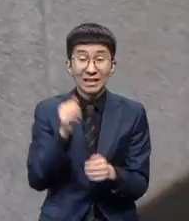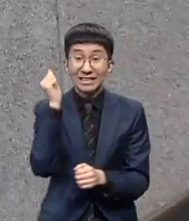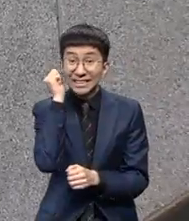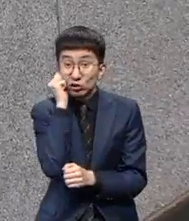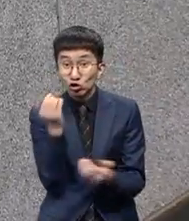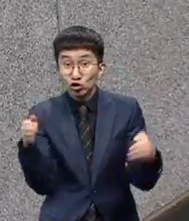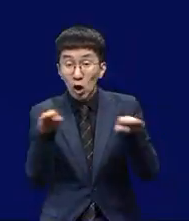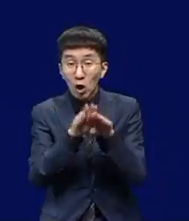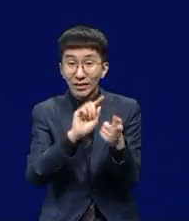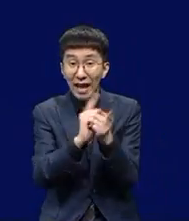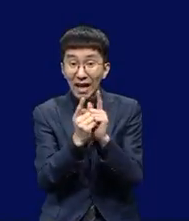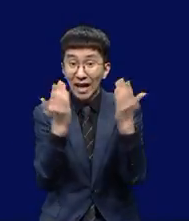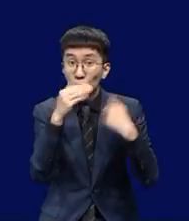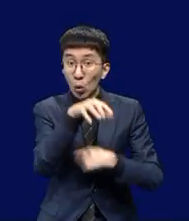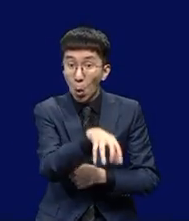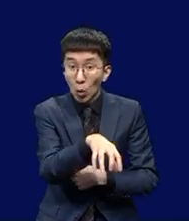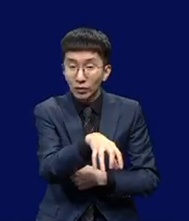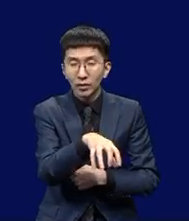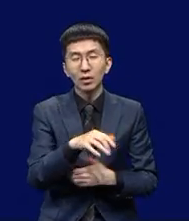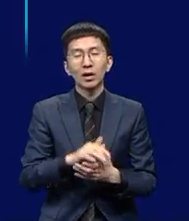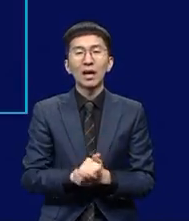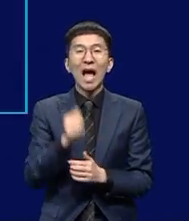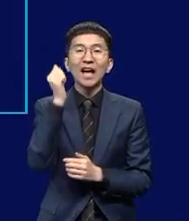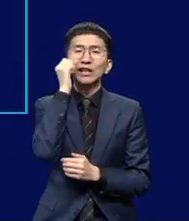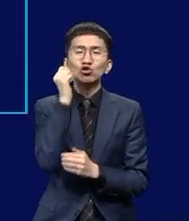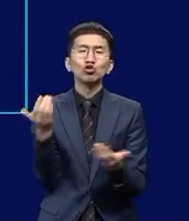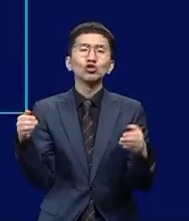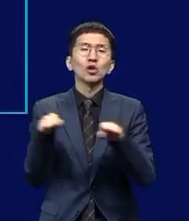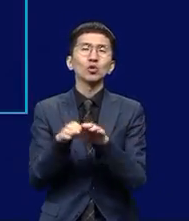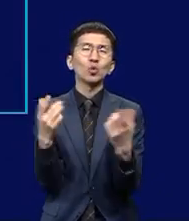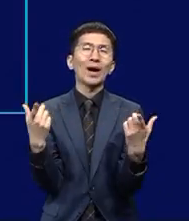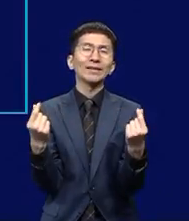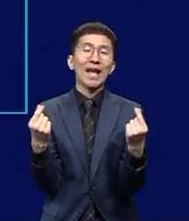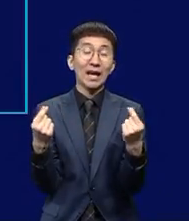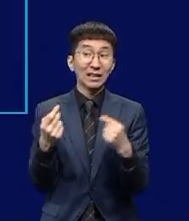우선 기숙형 대안교육시설은 기숙형 학원 방역 수칙을 적용해 입소 이틀 전 검사를